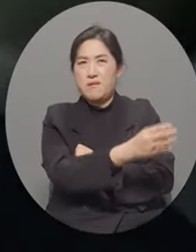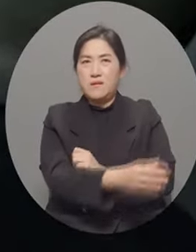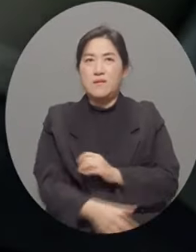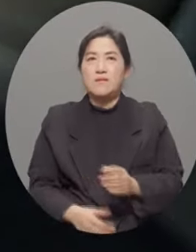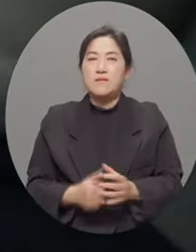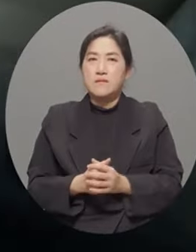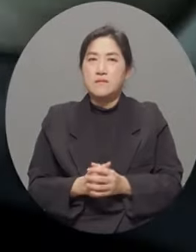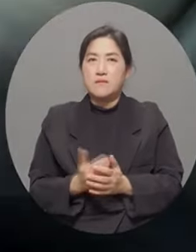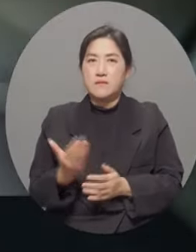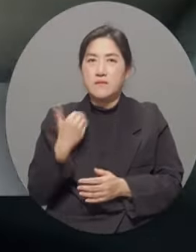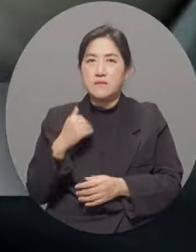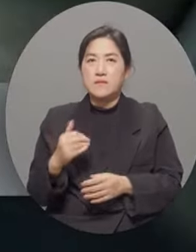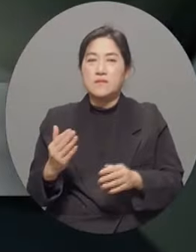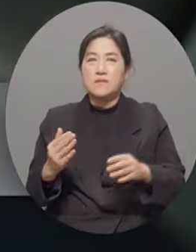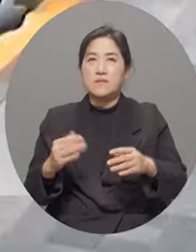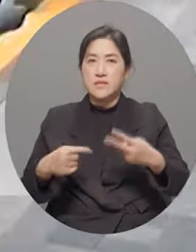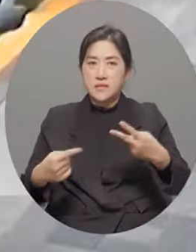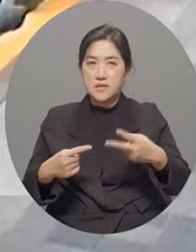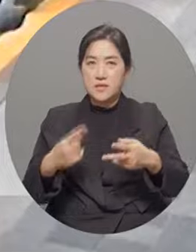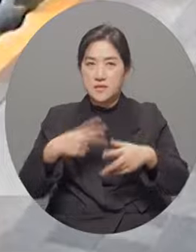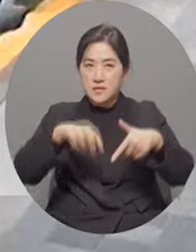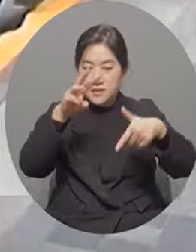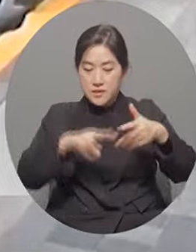유기한 것으로 드러났습니다.